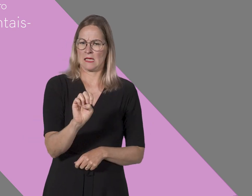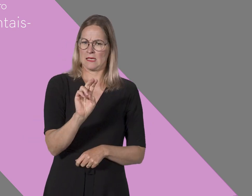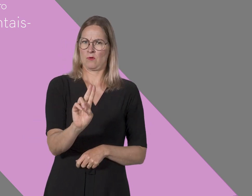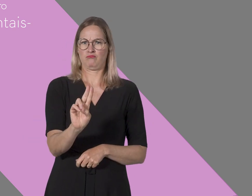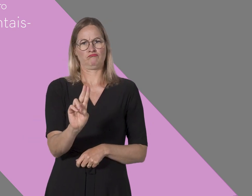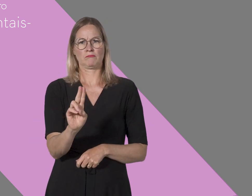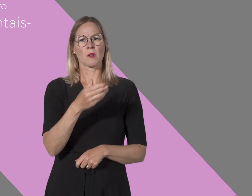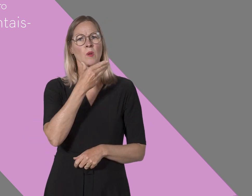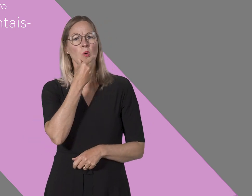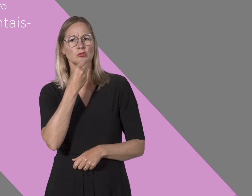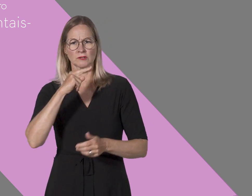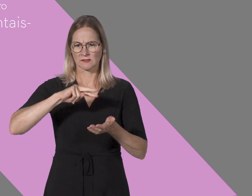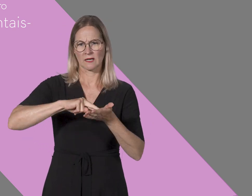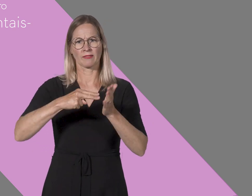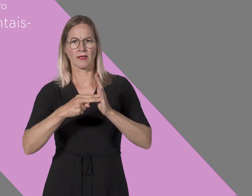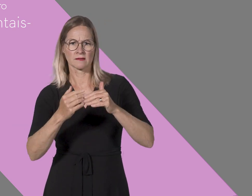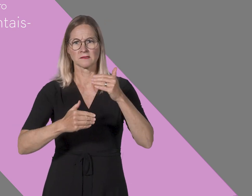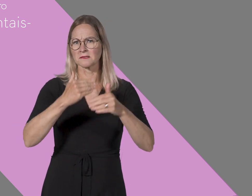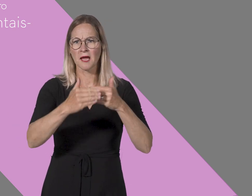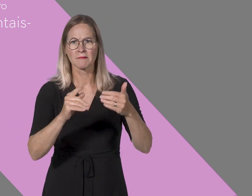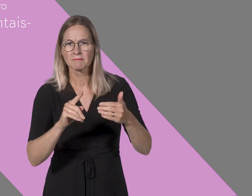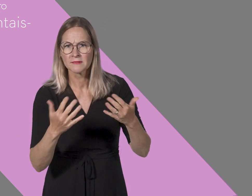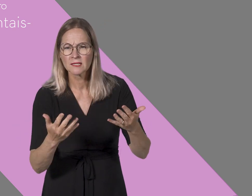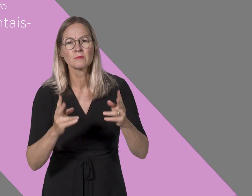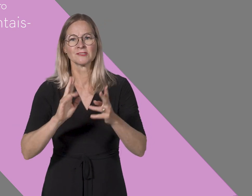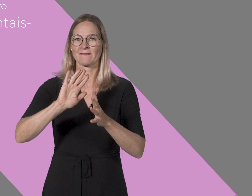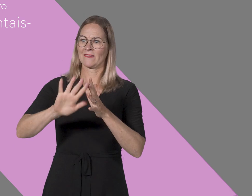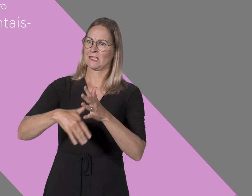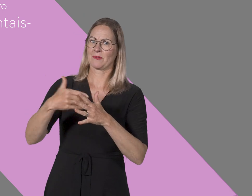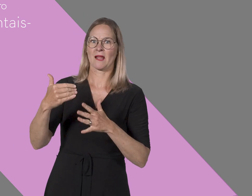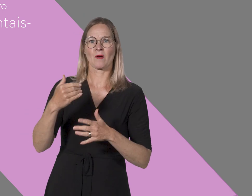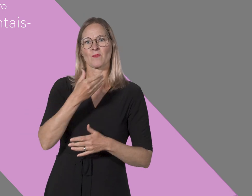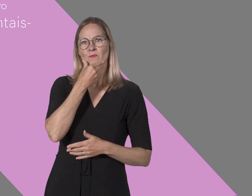n nuorisostrategiaa sekä sitä, millä tavoin EU näyttäytyy -